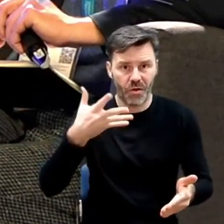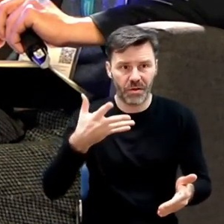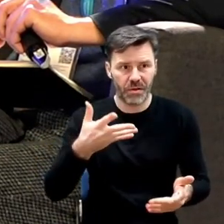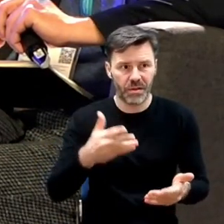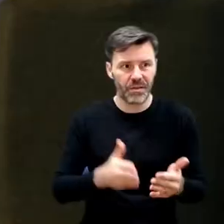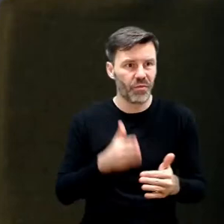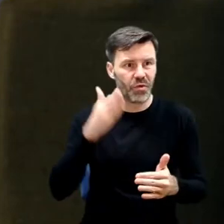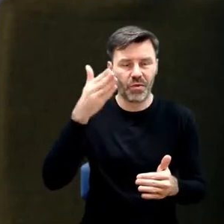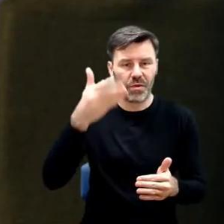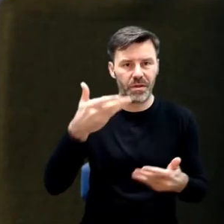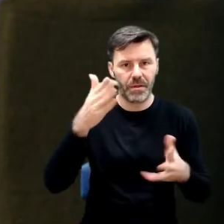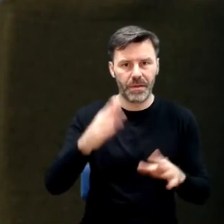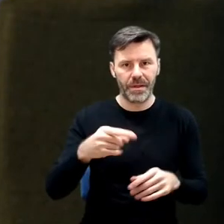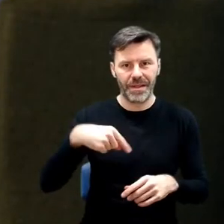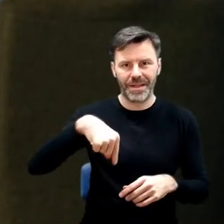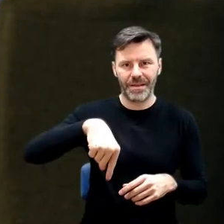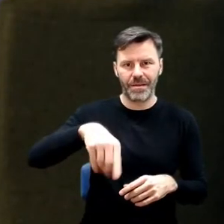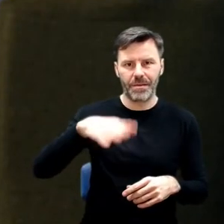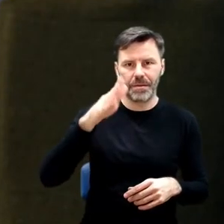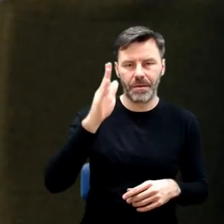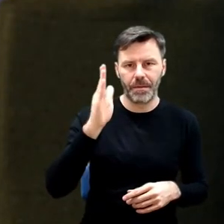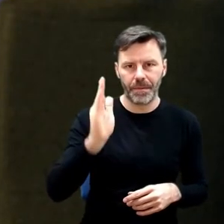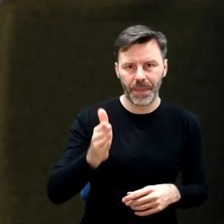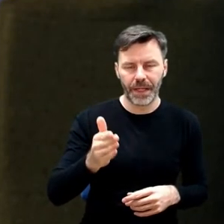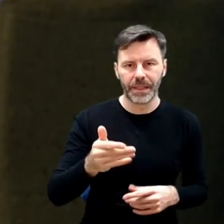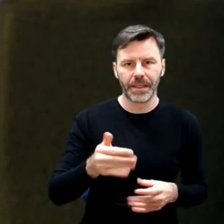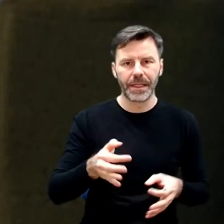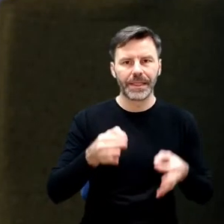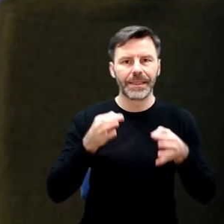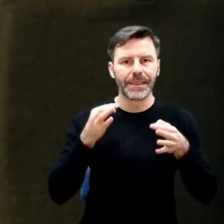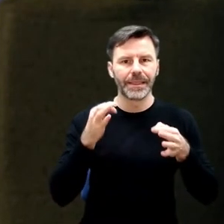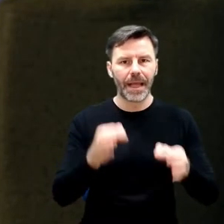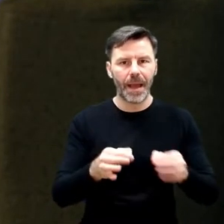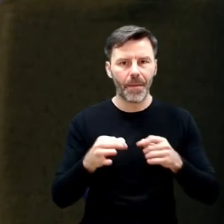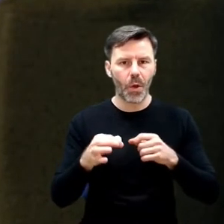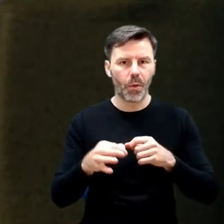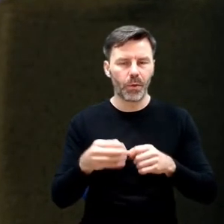Za niedługo będziemy mieli zakaz samochodów spalinowych, będą samochody droższe